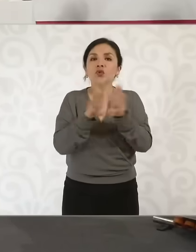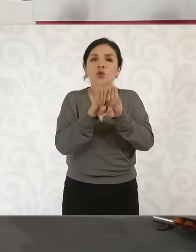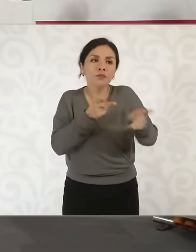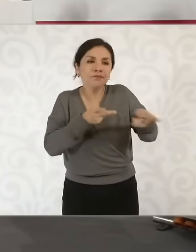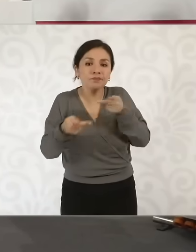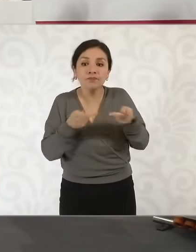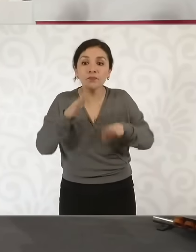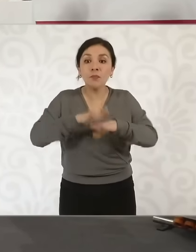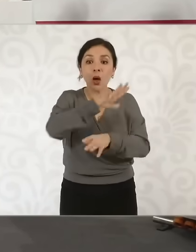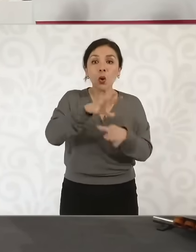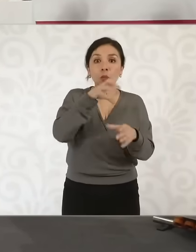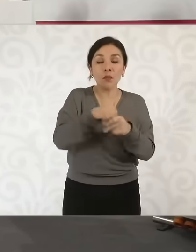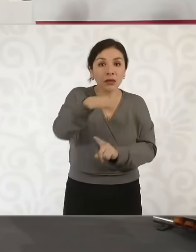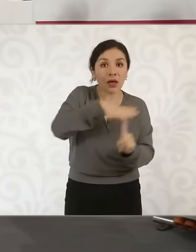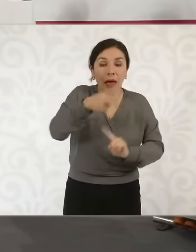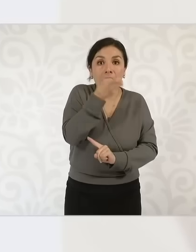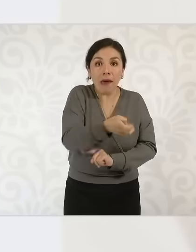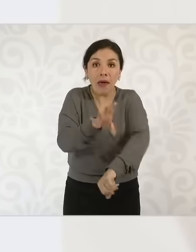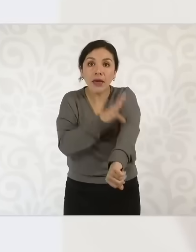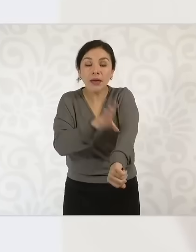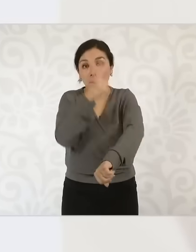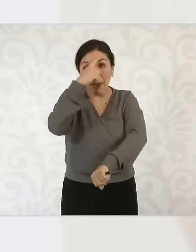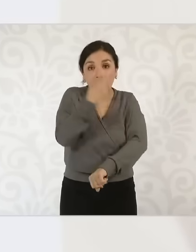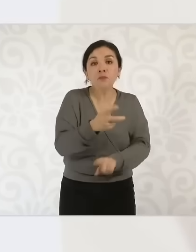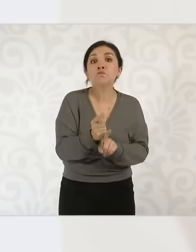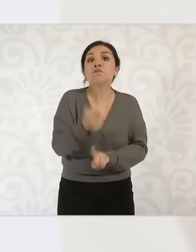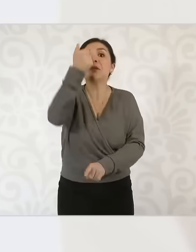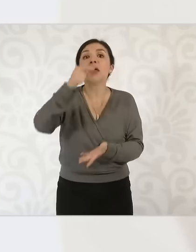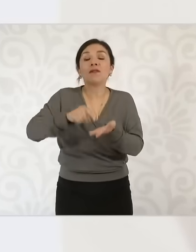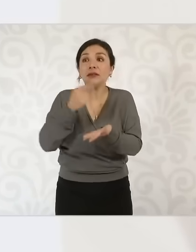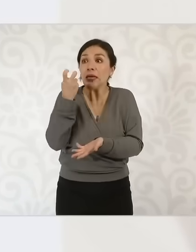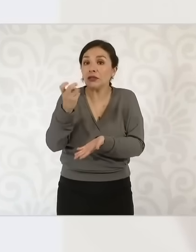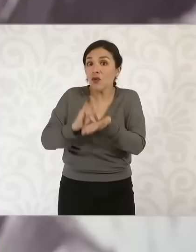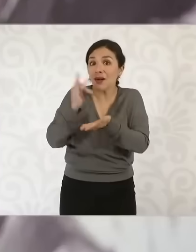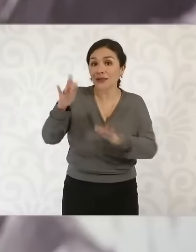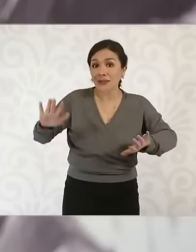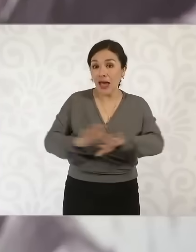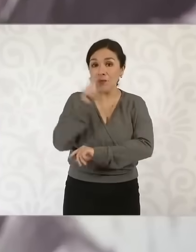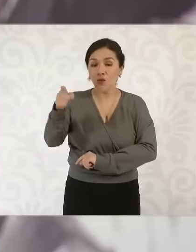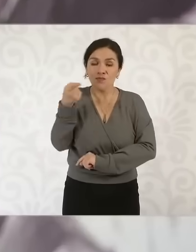integral del sector que por primera vez, gracias a este cambio de la presidenta Claudia Shainbound,